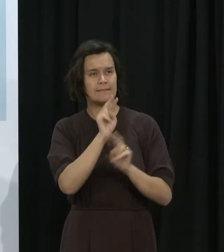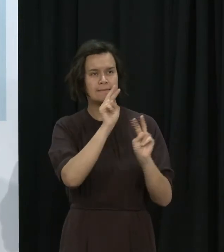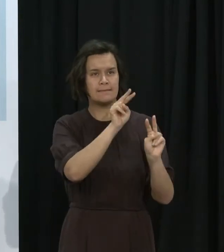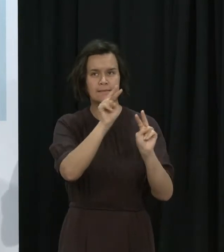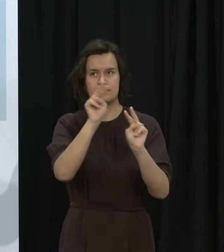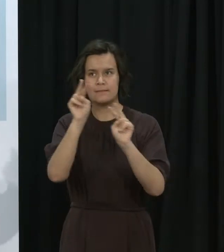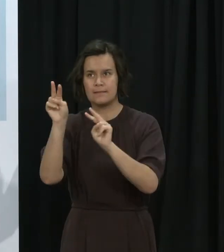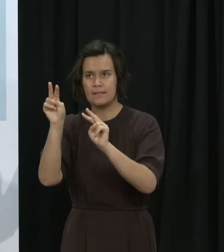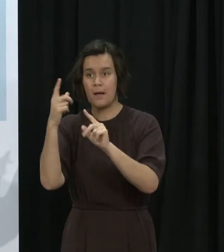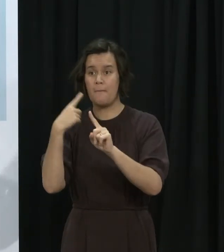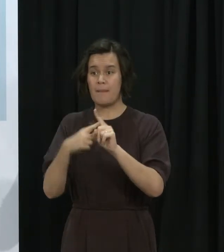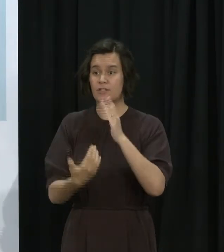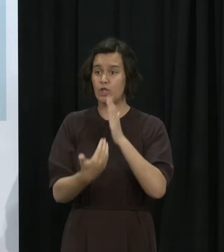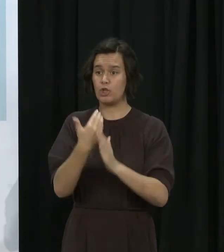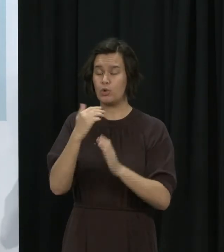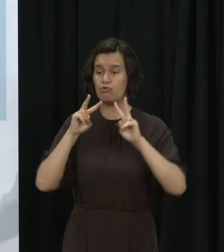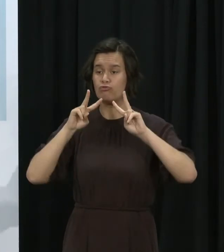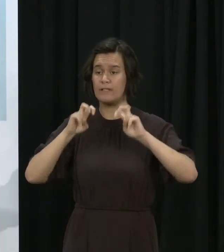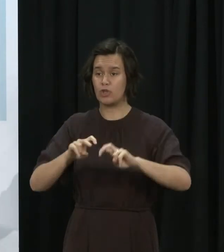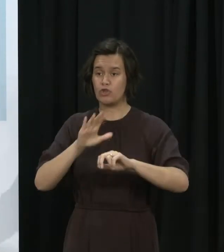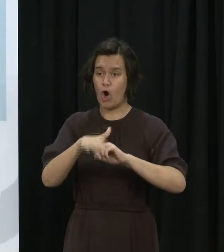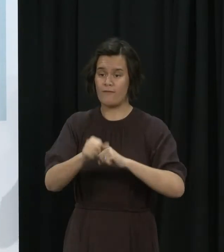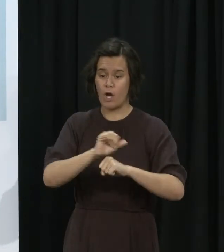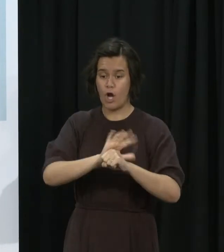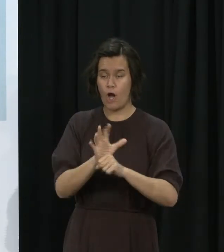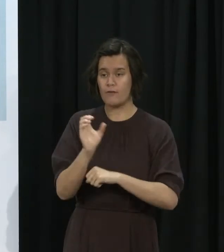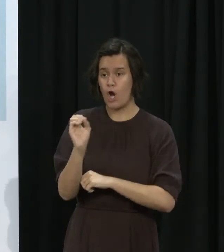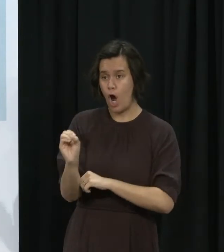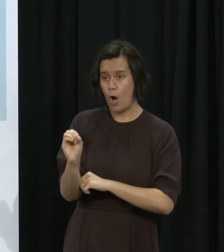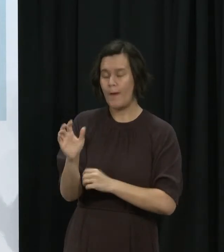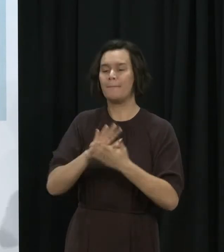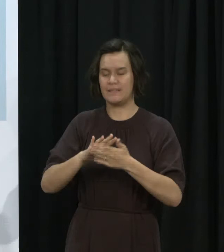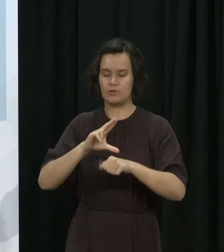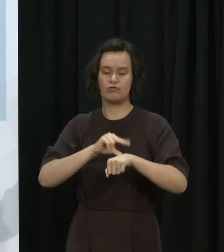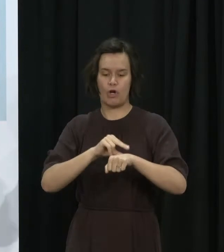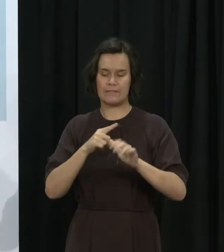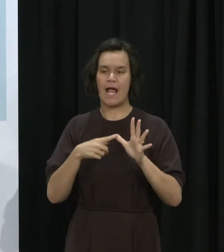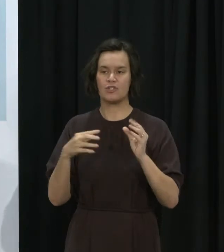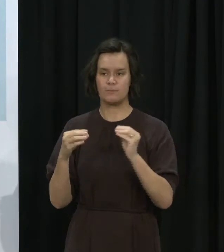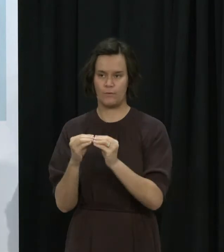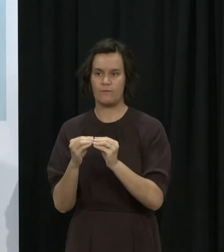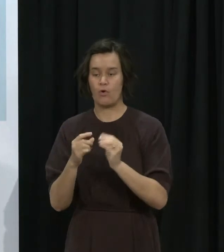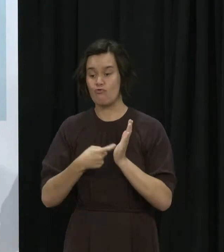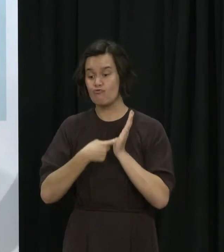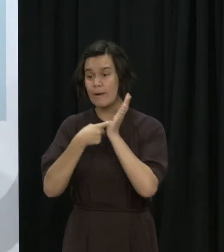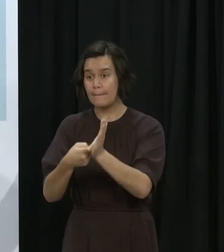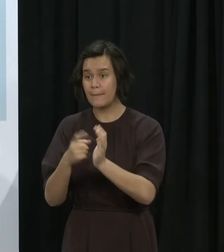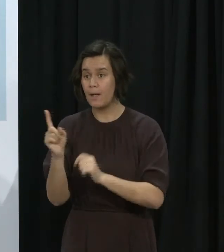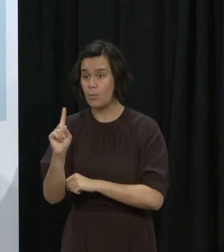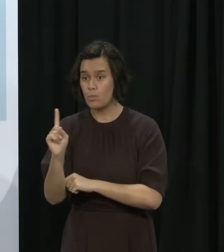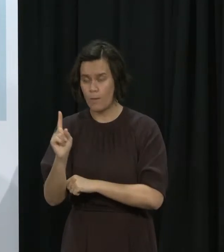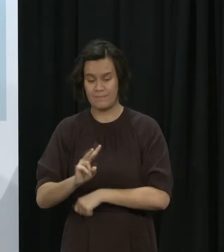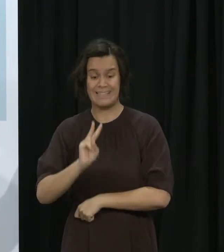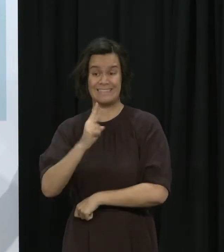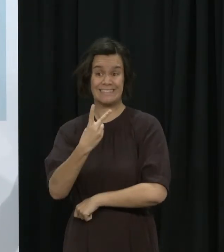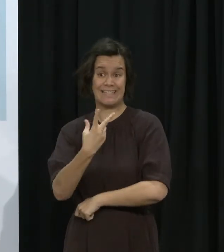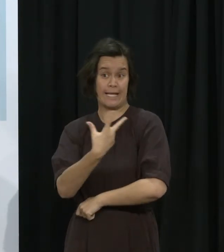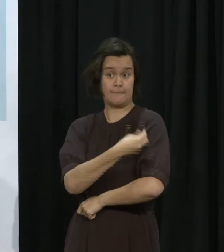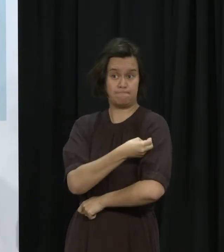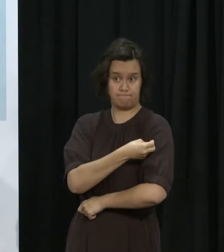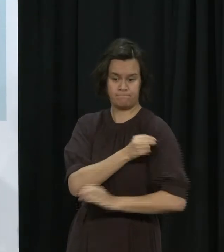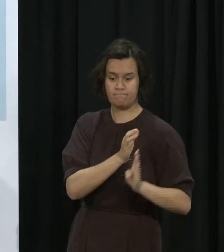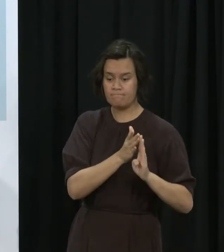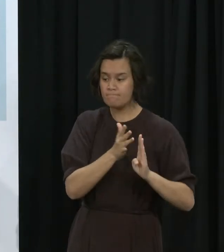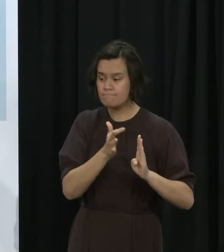kawanatanga te huarahi i roto i